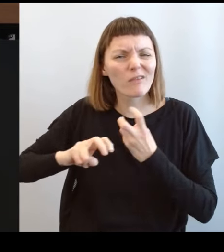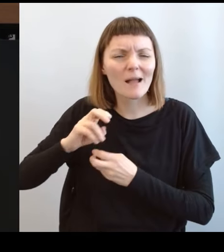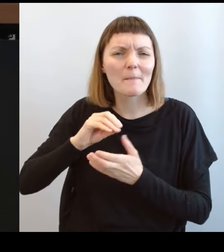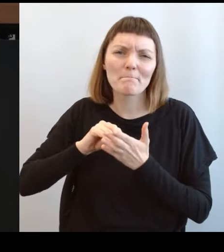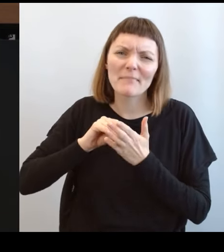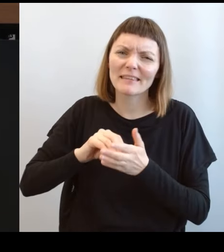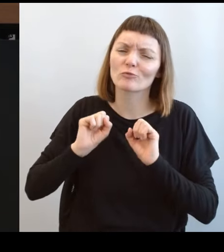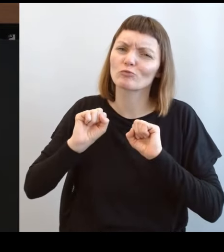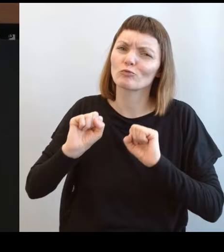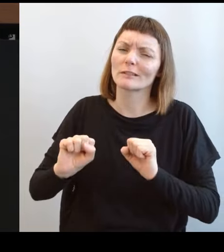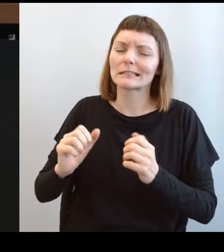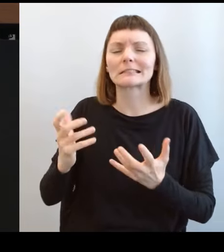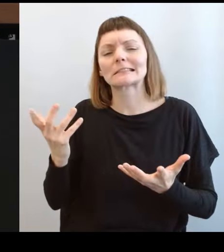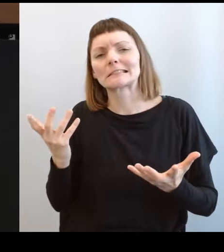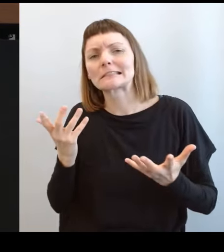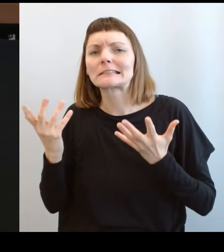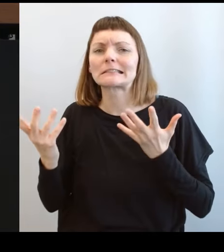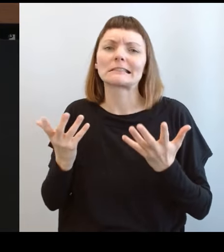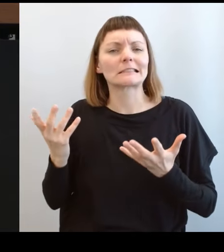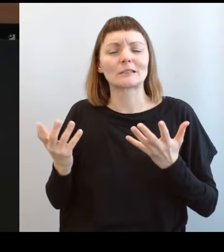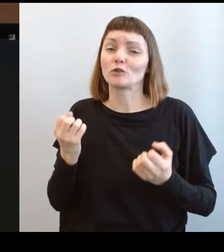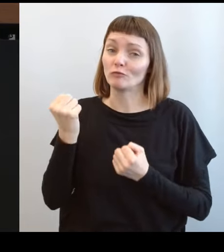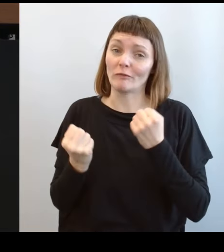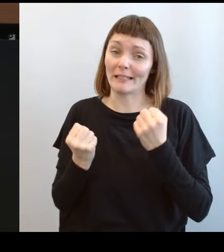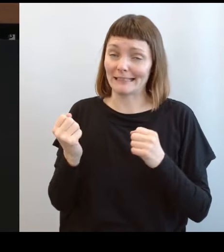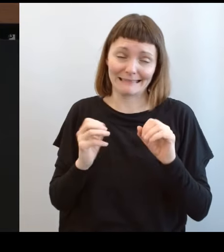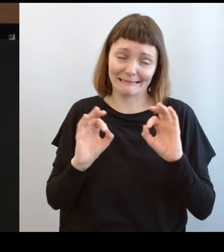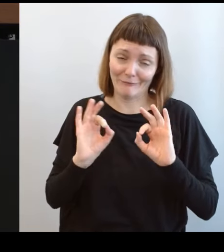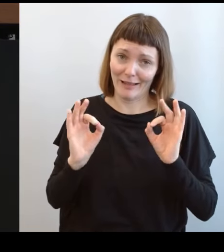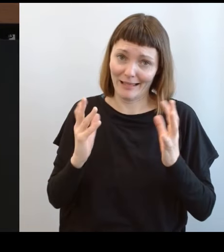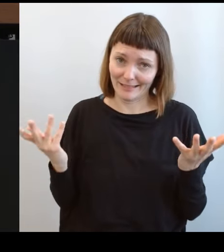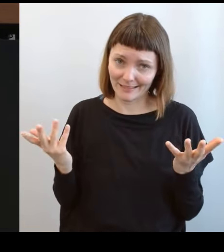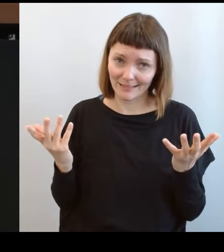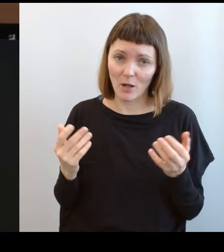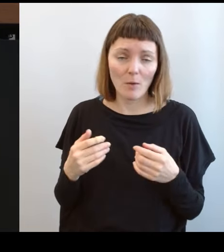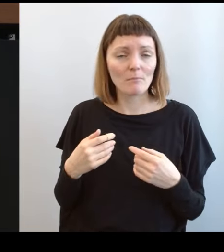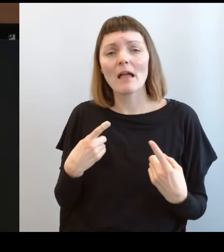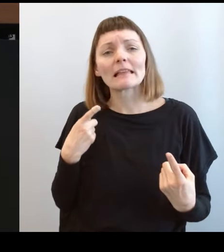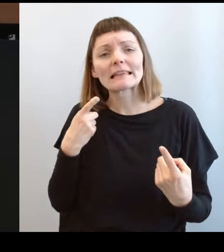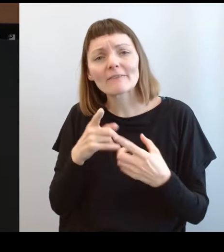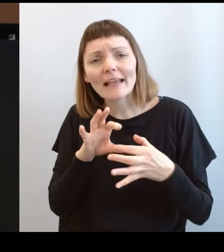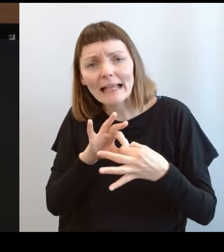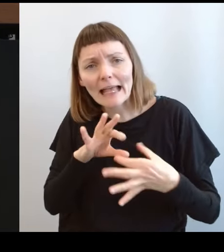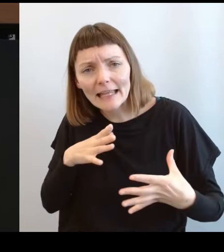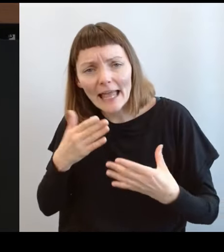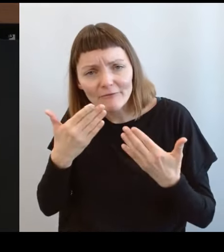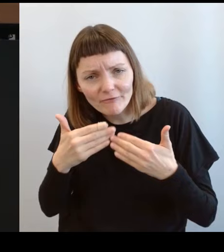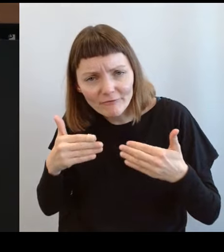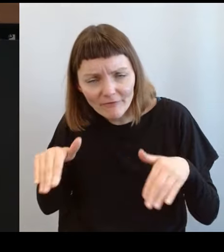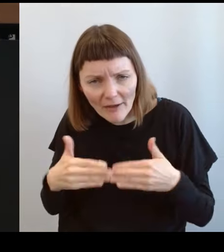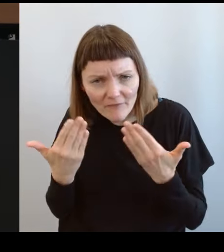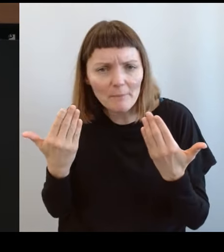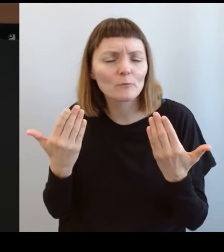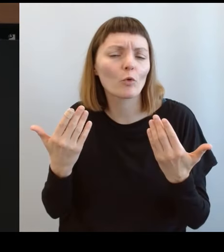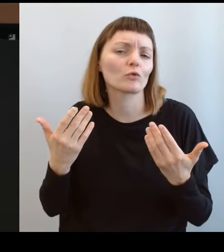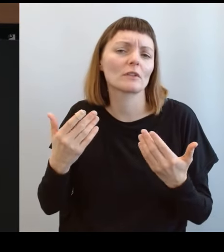Thema Zweckentfremdungsverbot, bei Mietwucher das Thema Mietpreisprüfstelle, davon wollen Sie auch nichts mehr hören. Wohnraumsicherungsgesetz steht